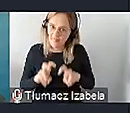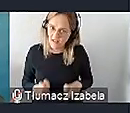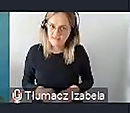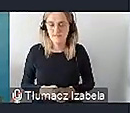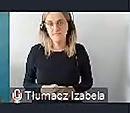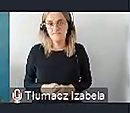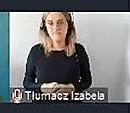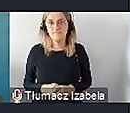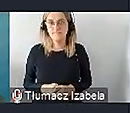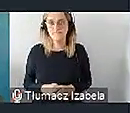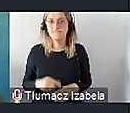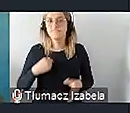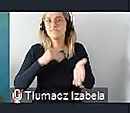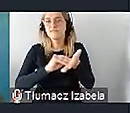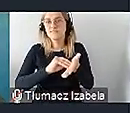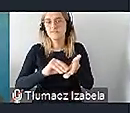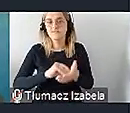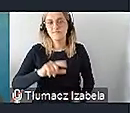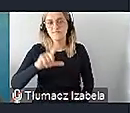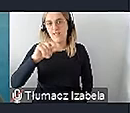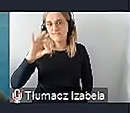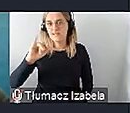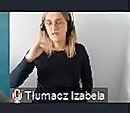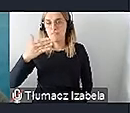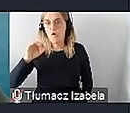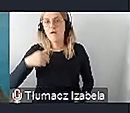Napisałem taką zasadę: "Less is more" - "Mniej znaczy więcej".